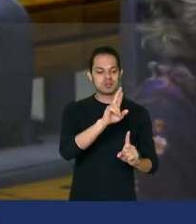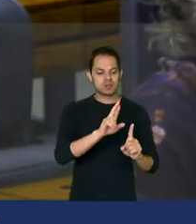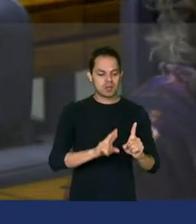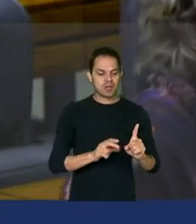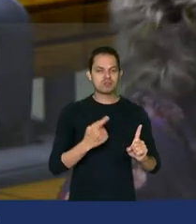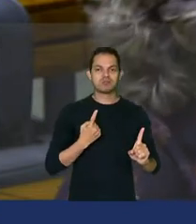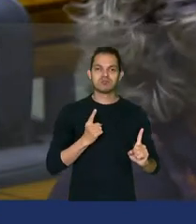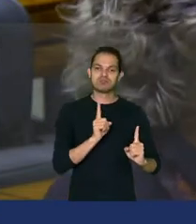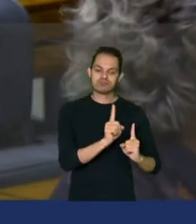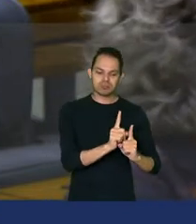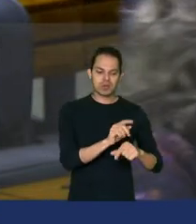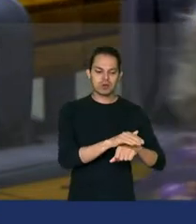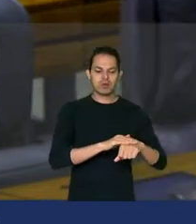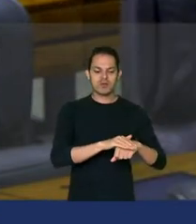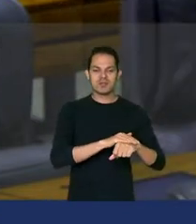É IMPORTANTE ATENÇÃO, JÁ